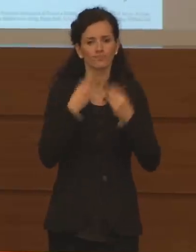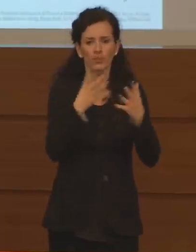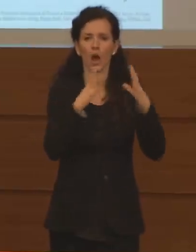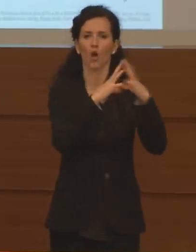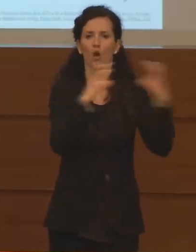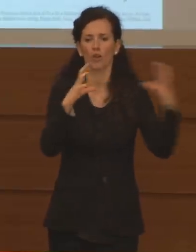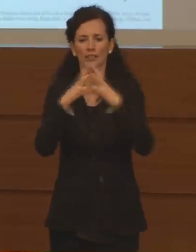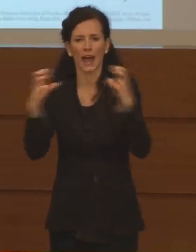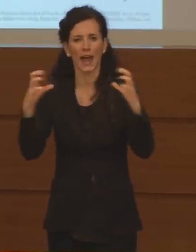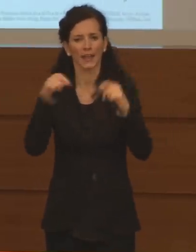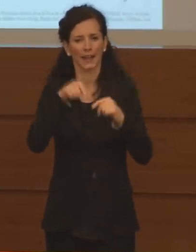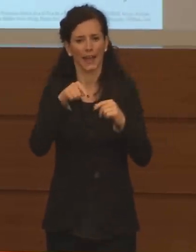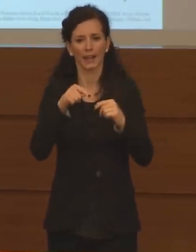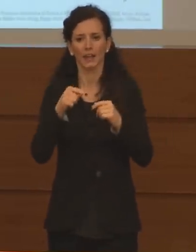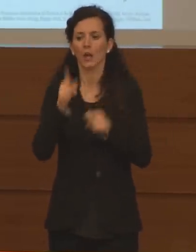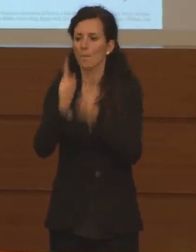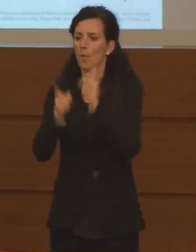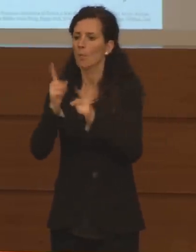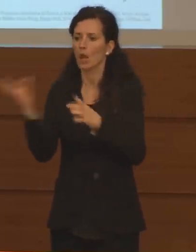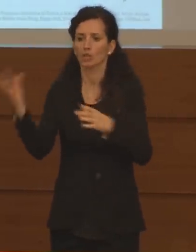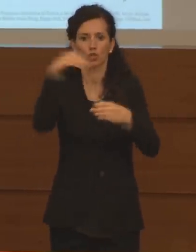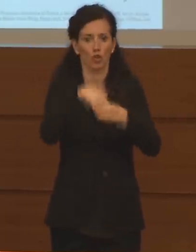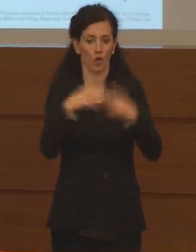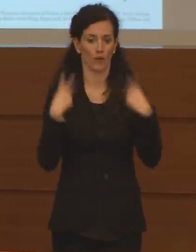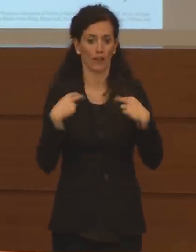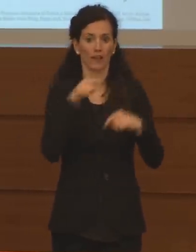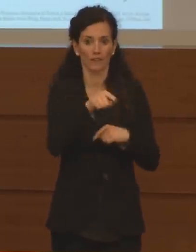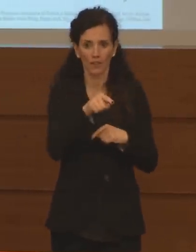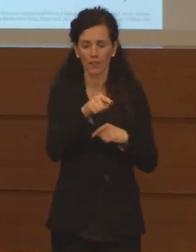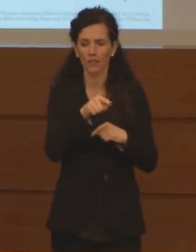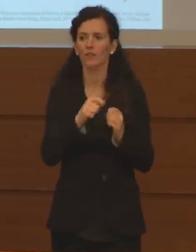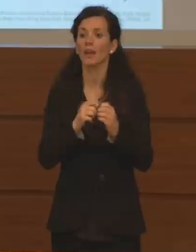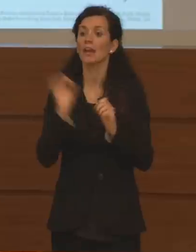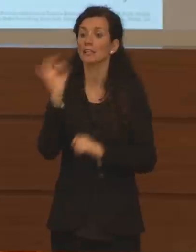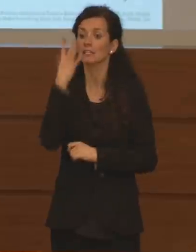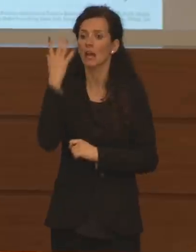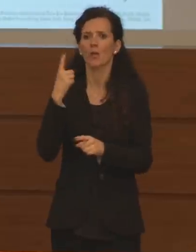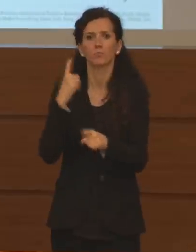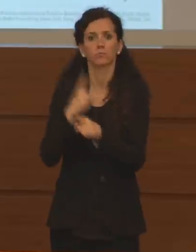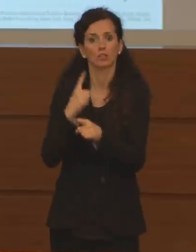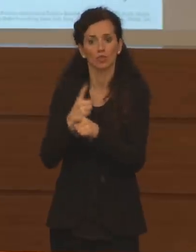popolazione, dovessimo aver bisogno siamo pronti anche per quello.